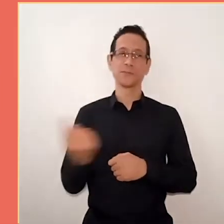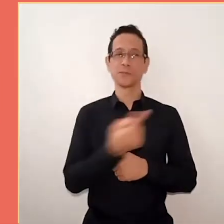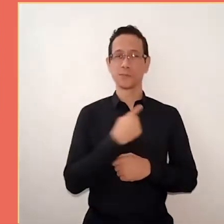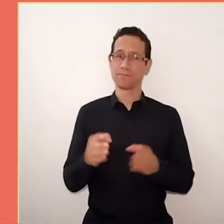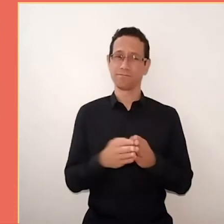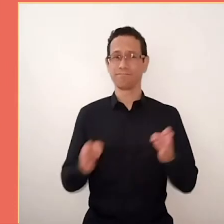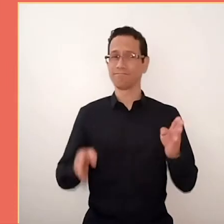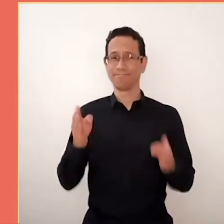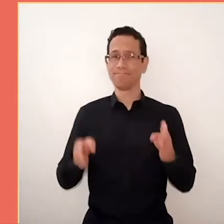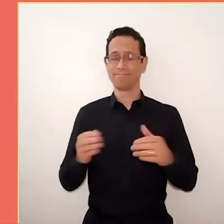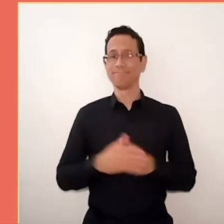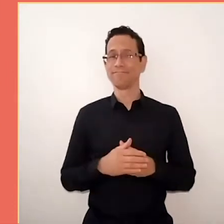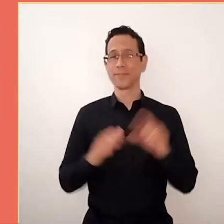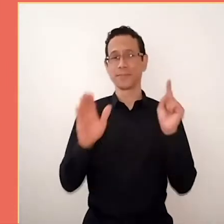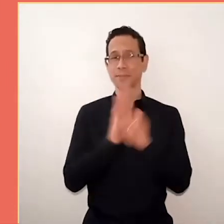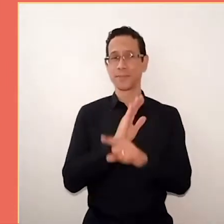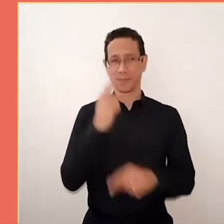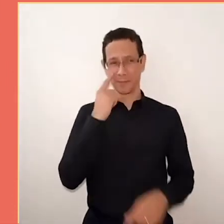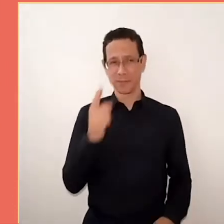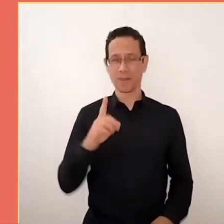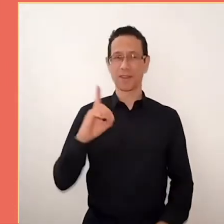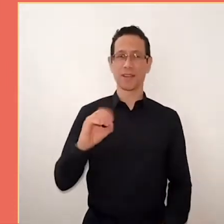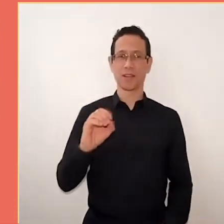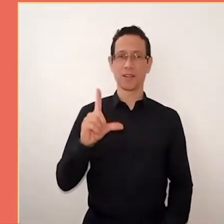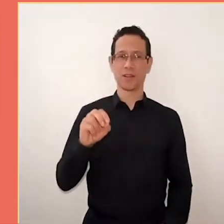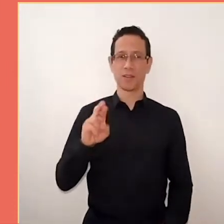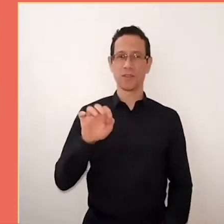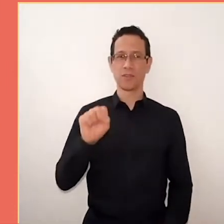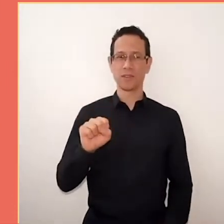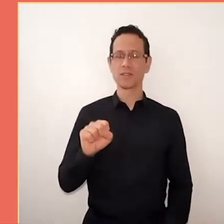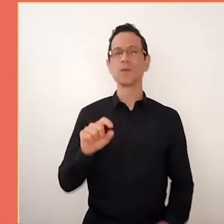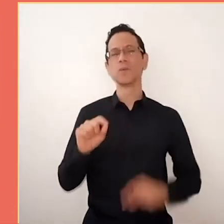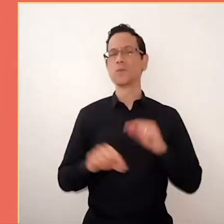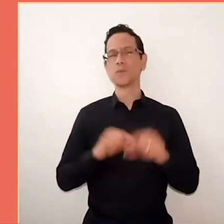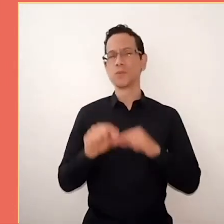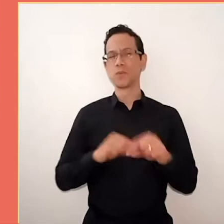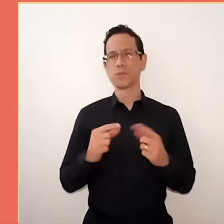Essa pergunta que a Dolores nos provoca: qual é, o que é essa educação transformadora?